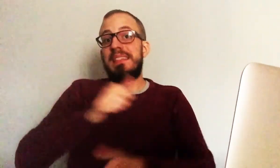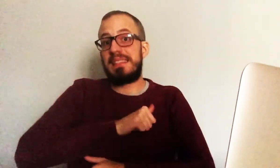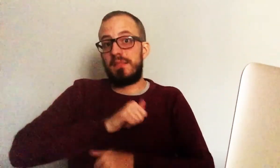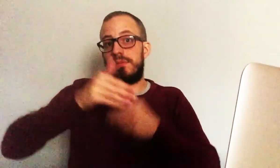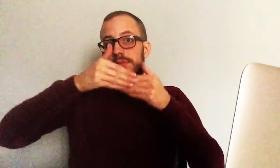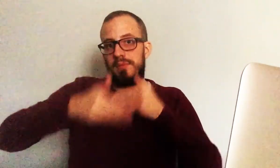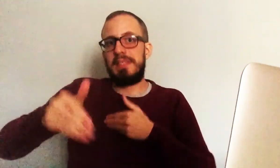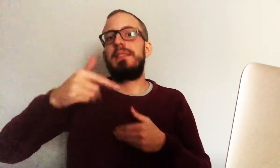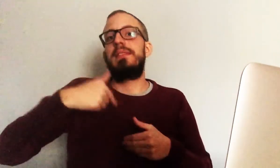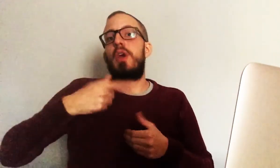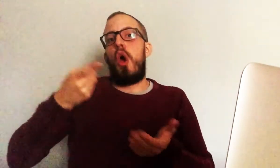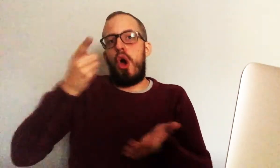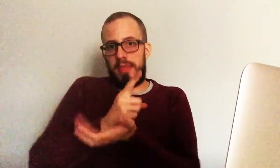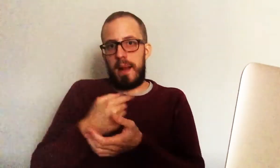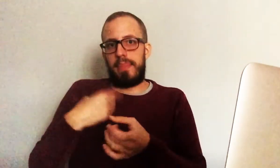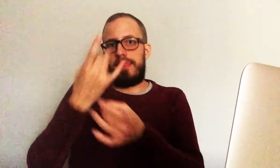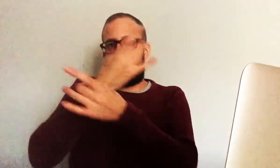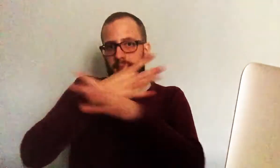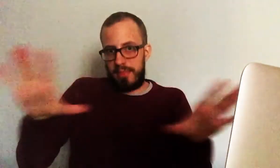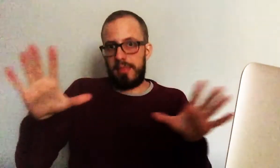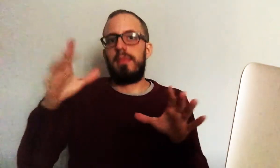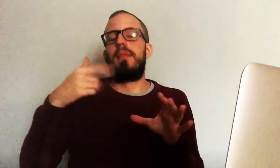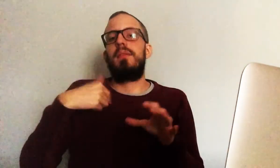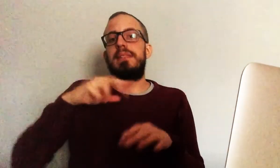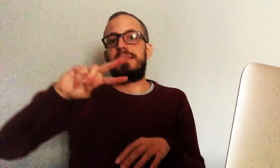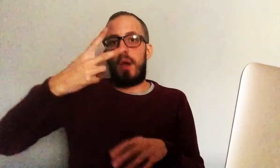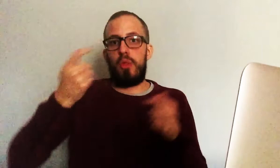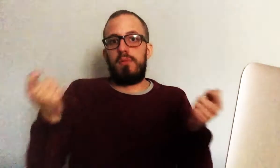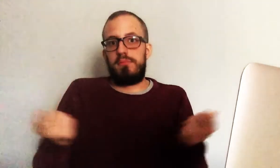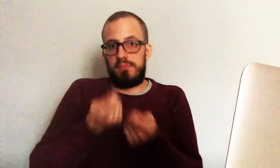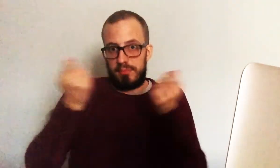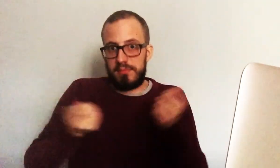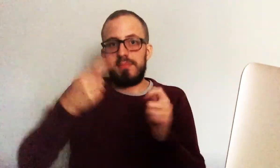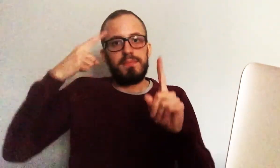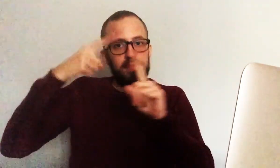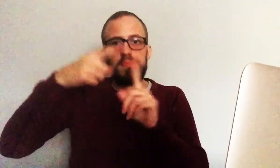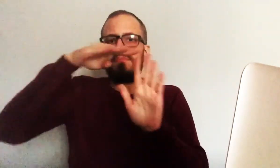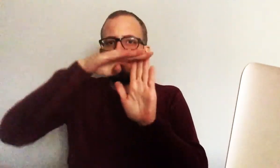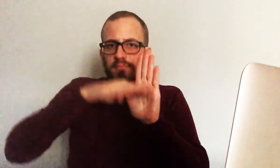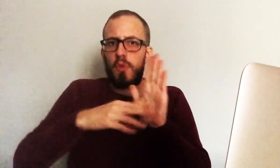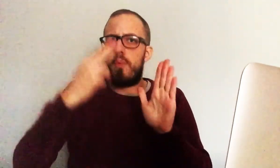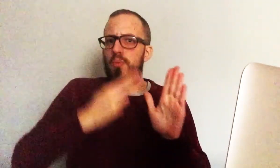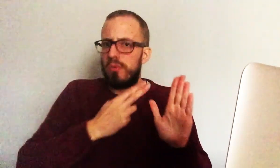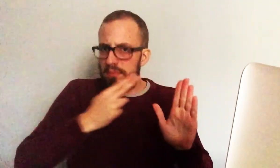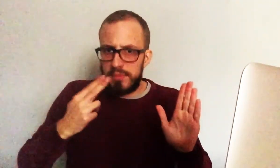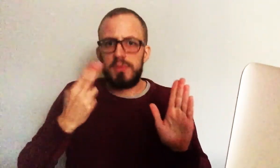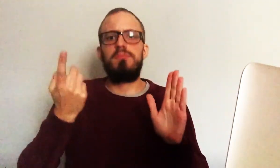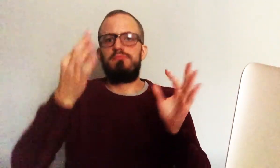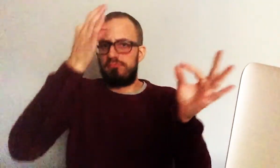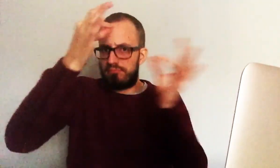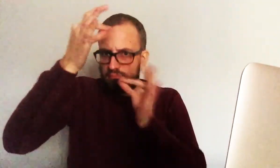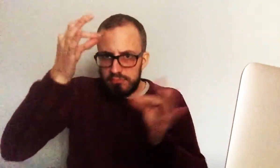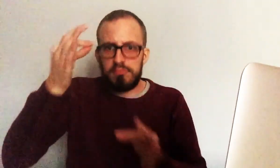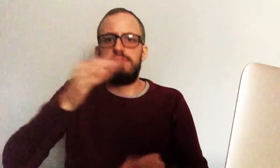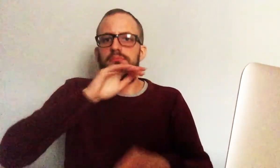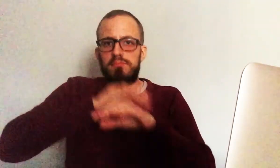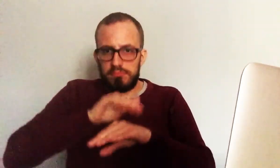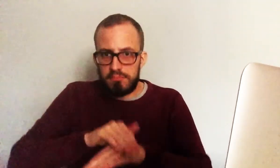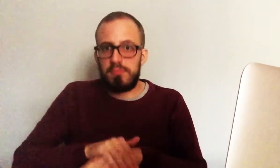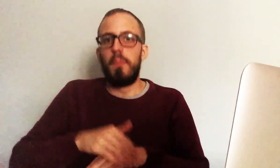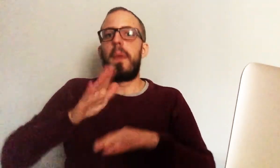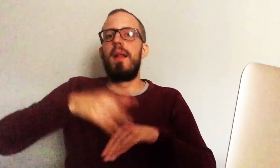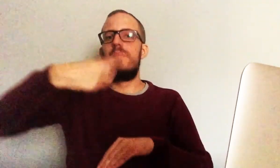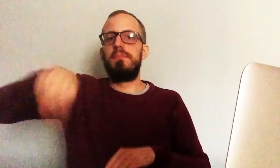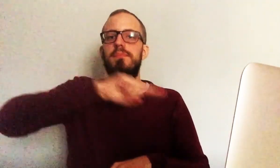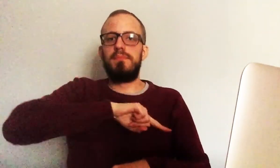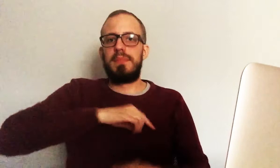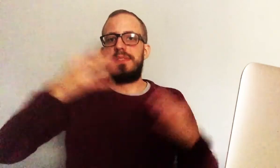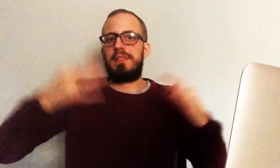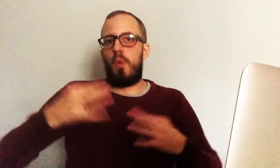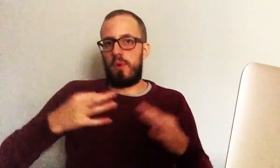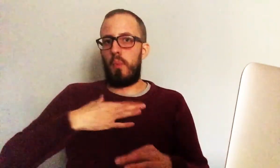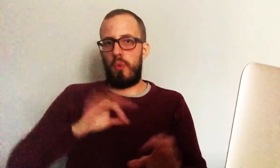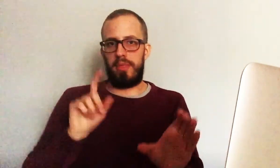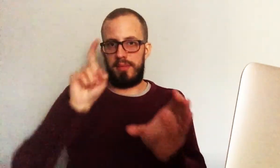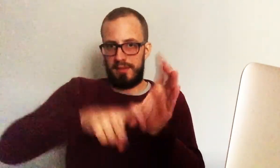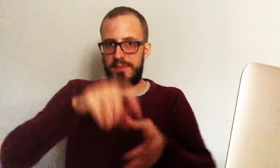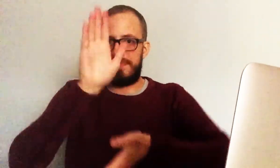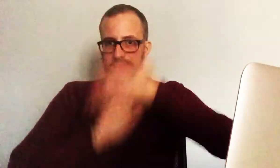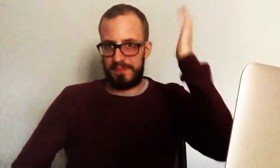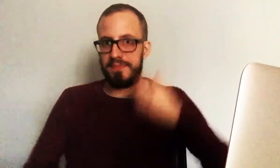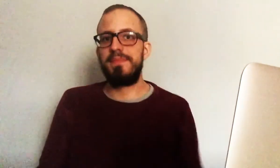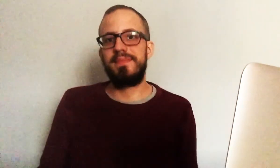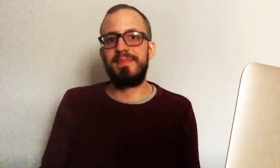Pronto os mandaremos el 2ª anuncio con toda la información detallada y podáis apuntaros con seguridad